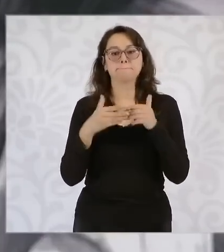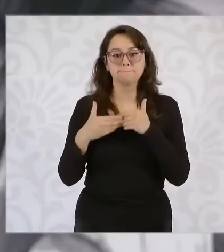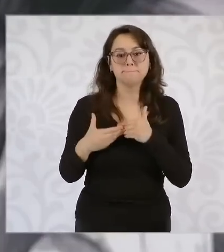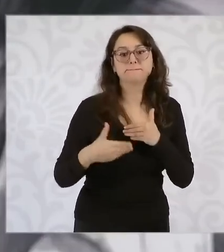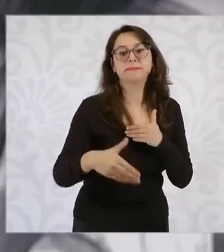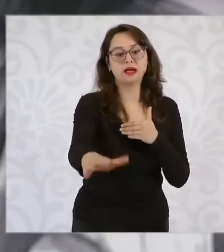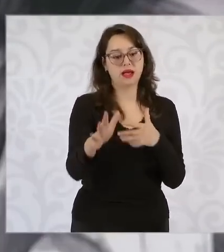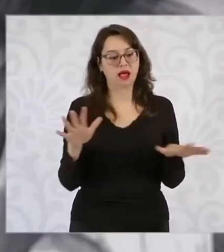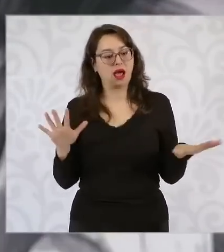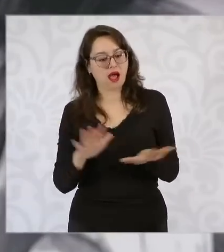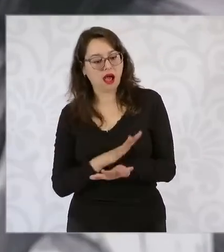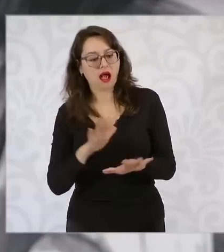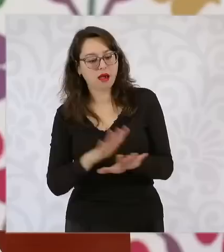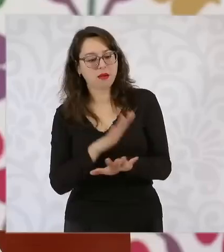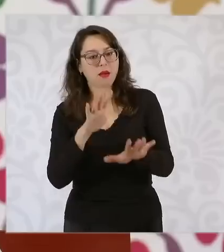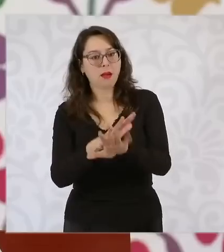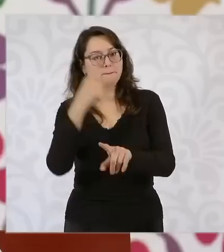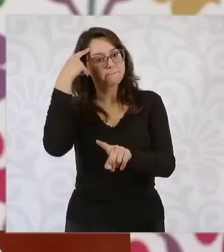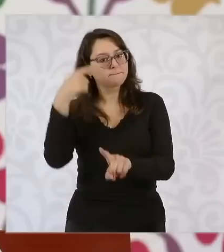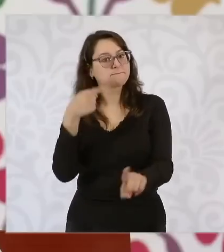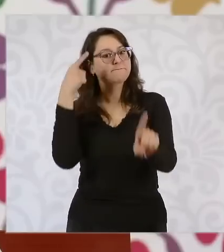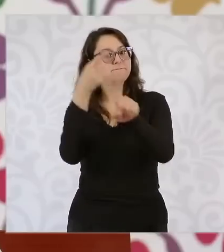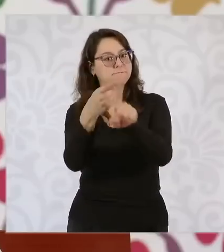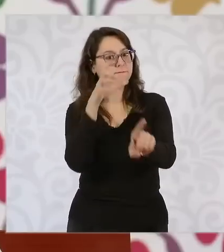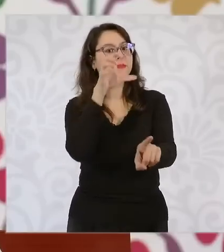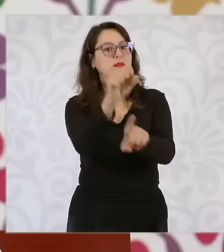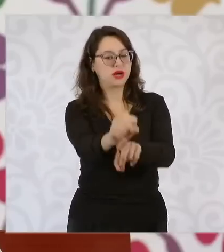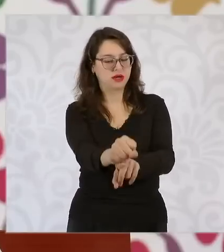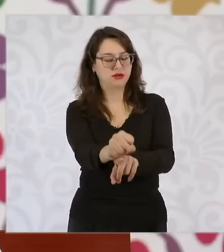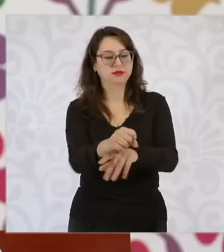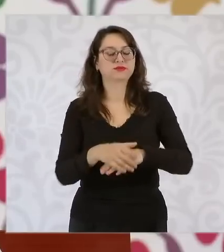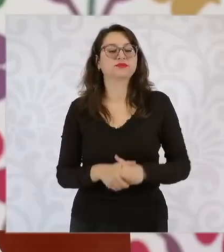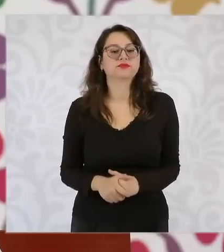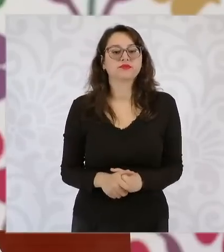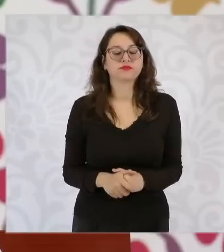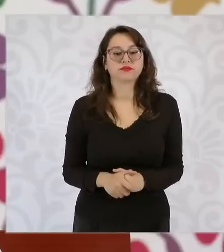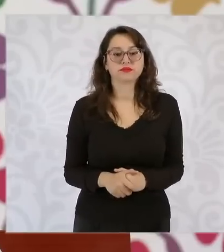para poder llegar a los objetivos fundamentales de la política energética el mandato social